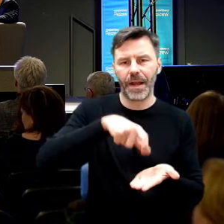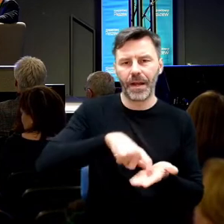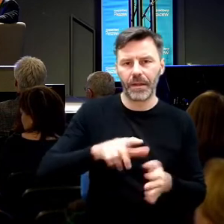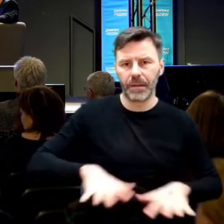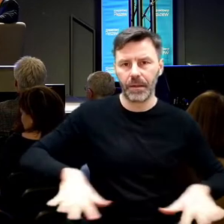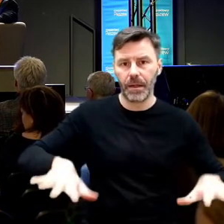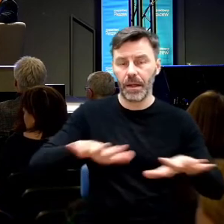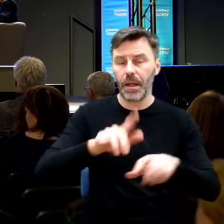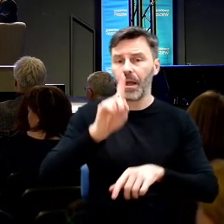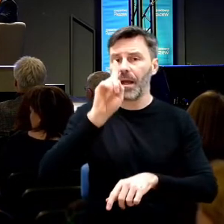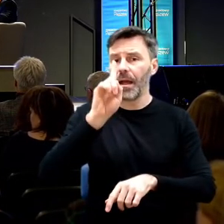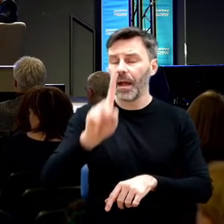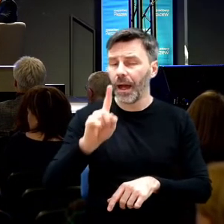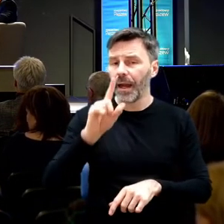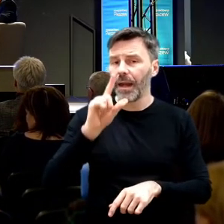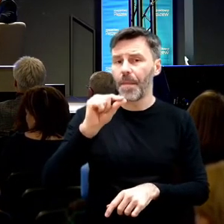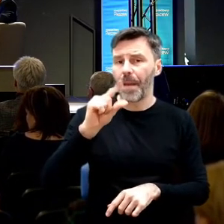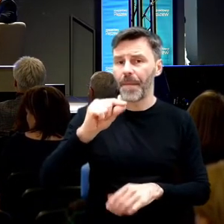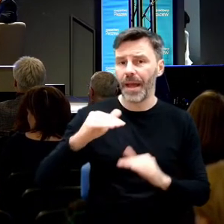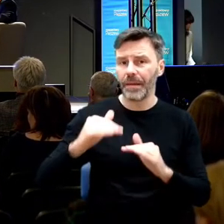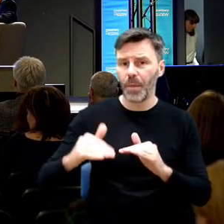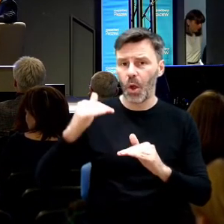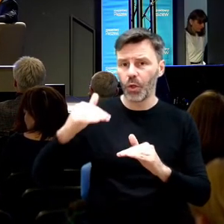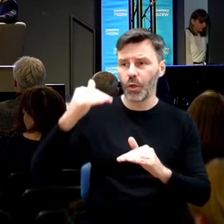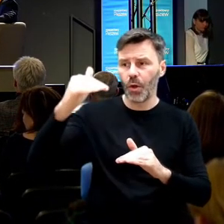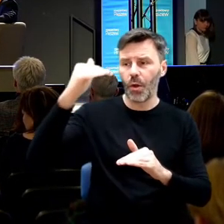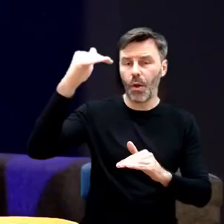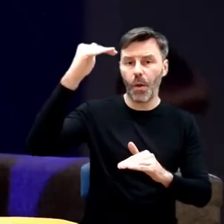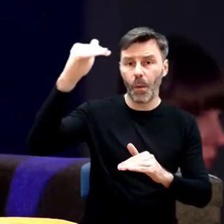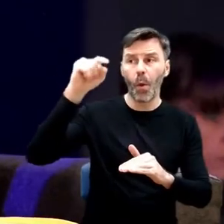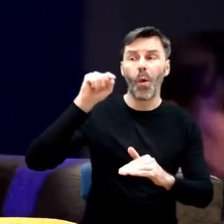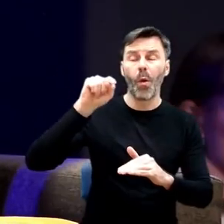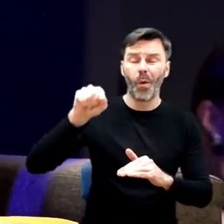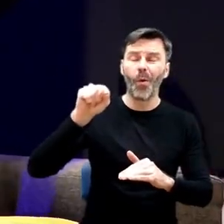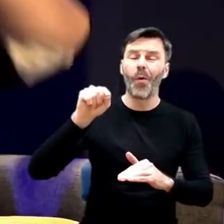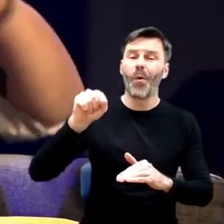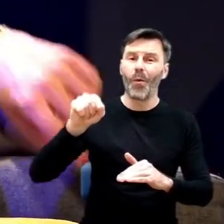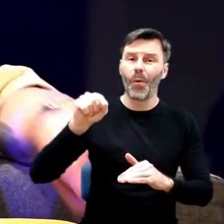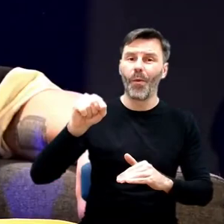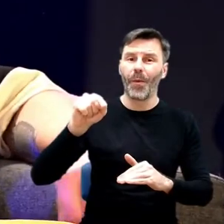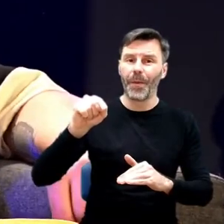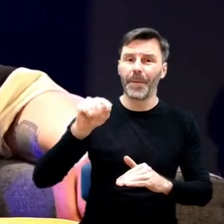czymś, co jeszcze znowu jest taką nowacją jak zabudowa modułowa,